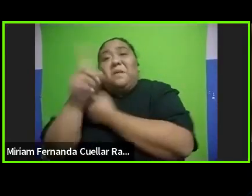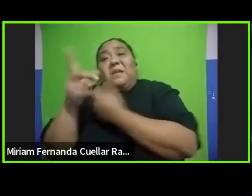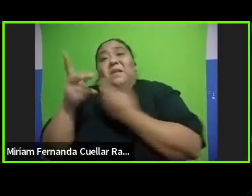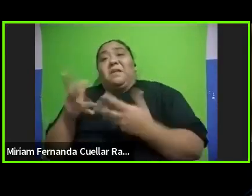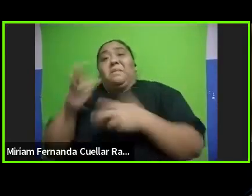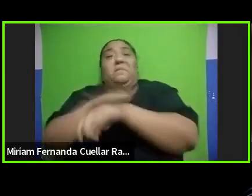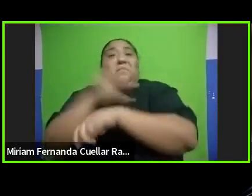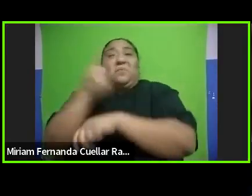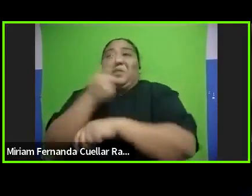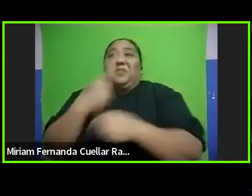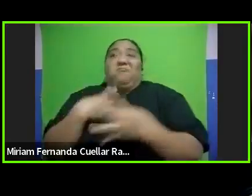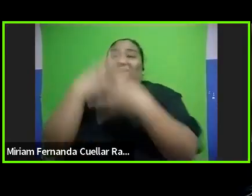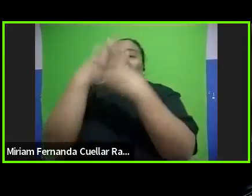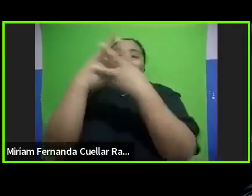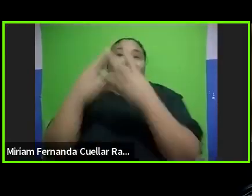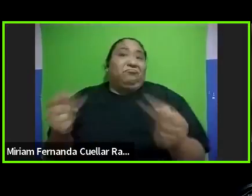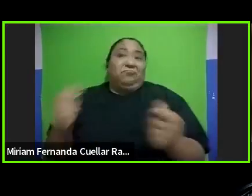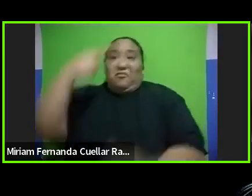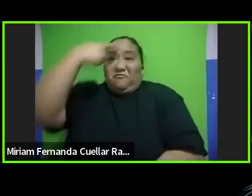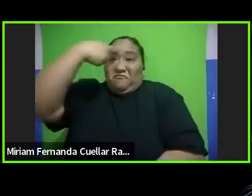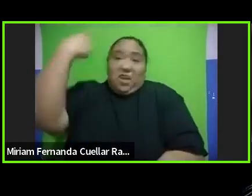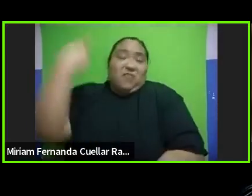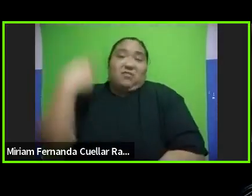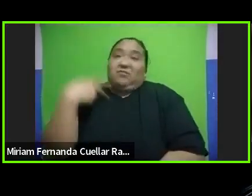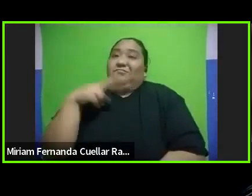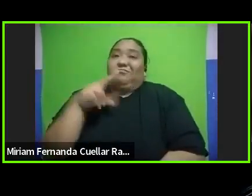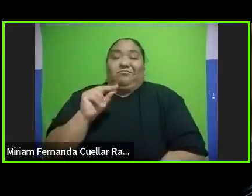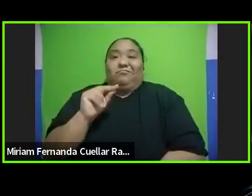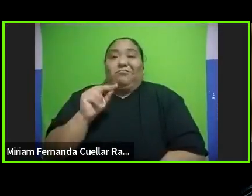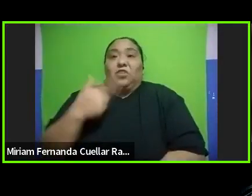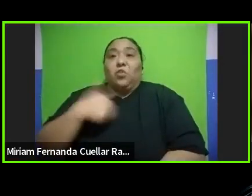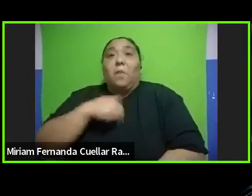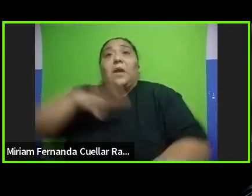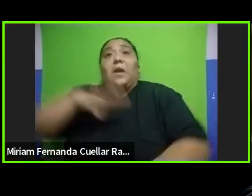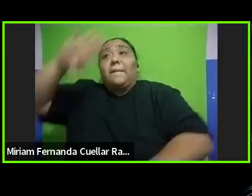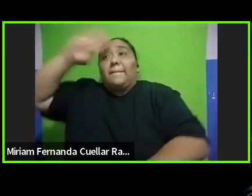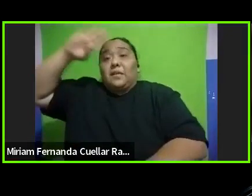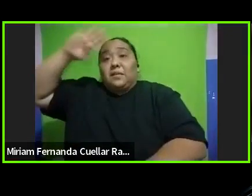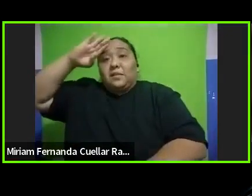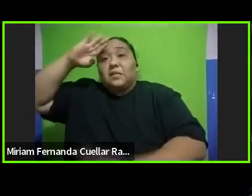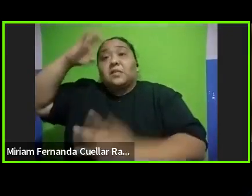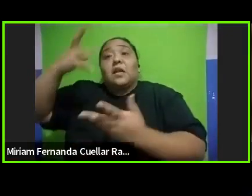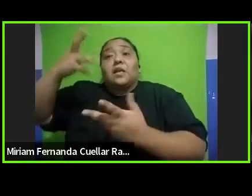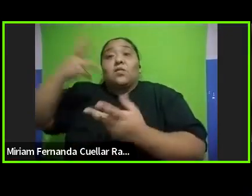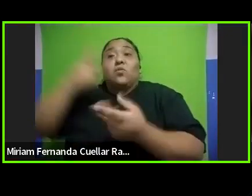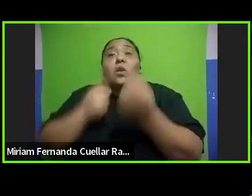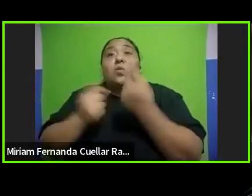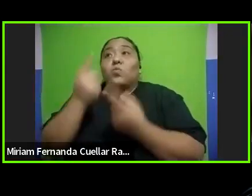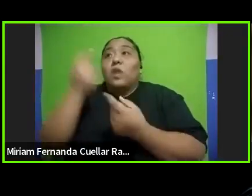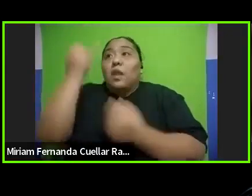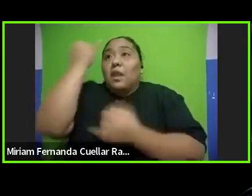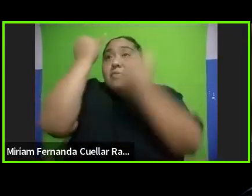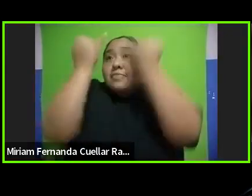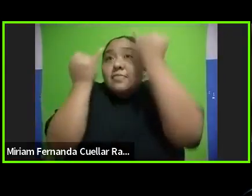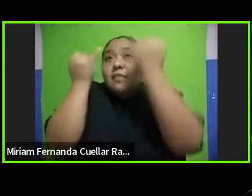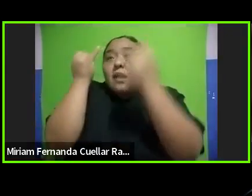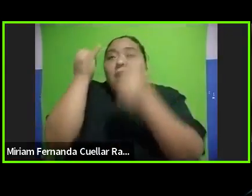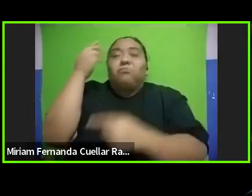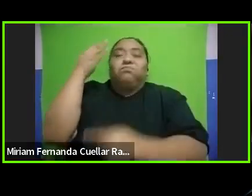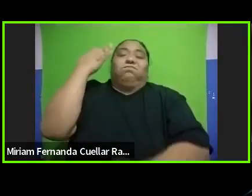Es un problema que no tiene , es iene te solución. Así, tiene te solución. Así Así lo hemos pensado Así si lo hemos Así si lo hemos pensado, es justo.